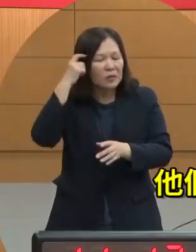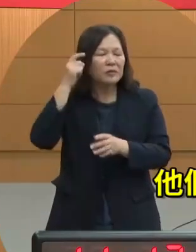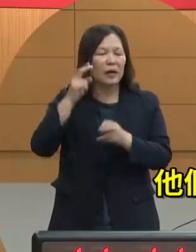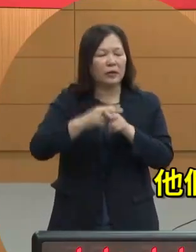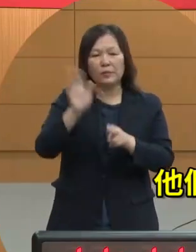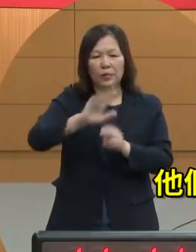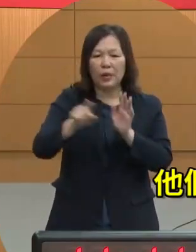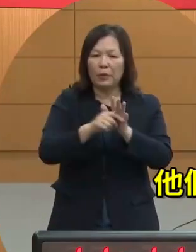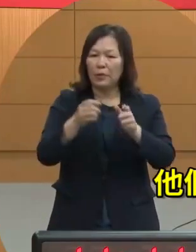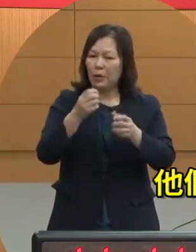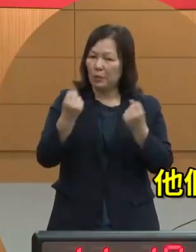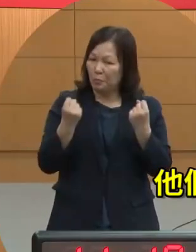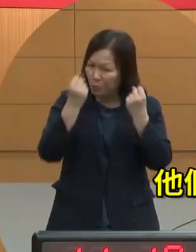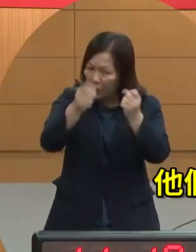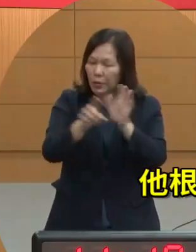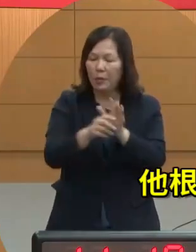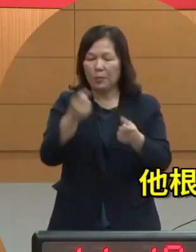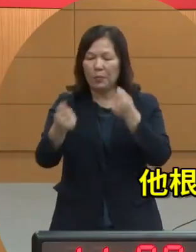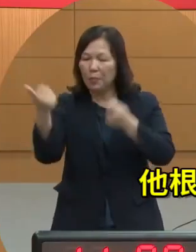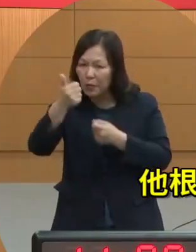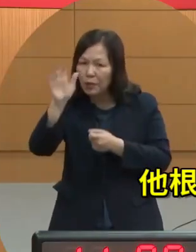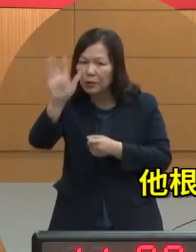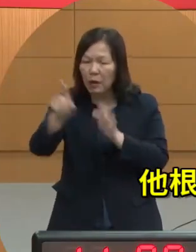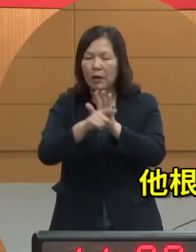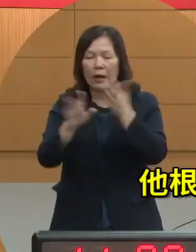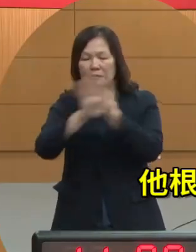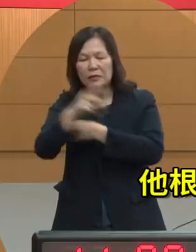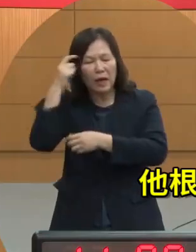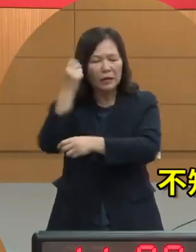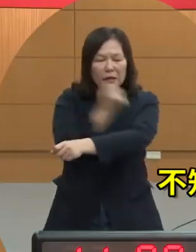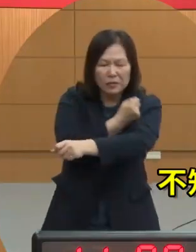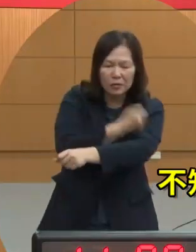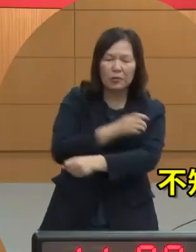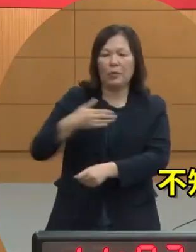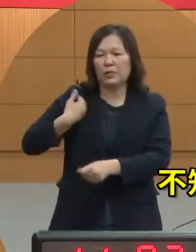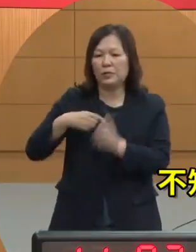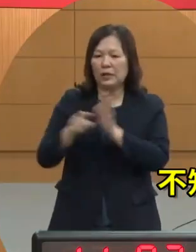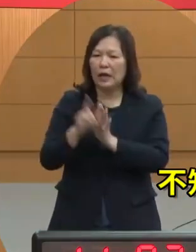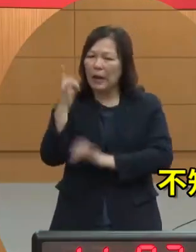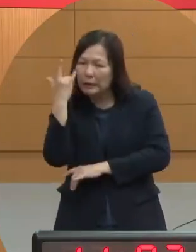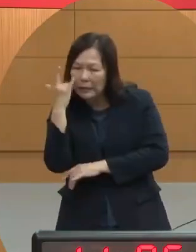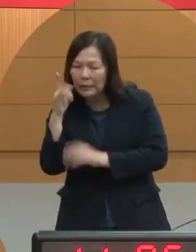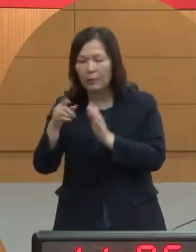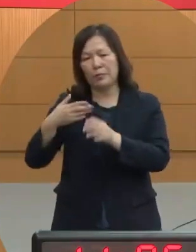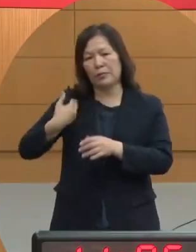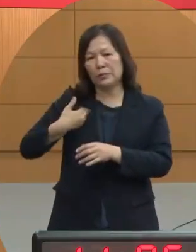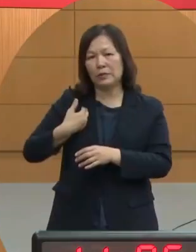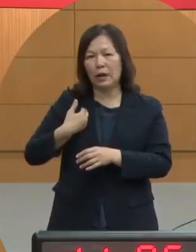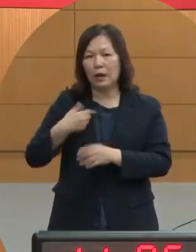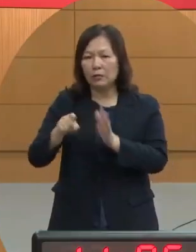他們根本不了解民生疾苦 他根本不知道說等車的痛苦 不知道怎麼接駁這些班次 我跟各位講